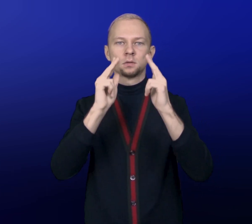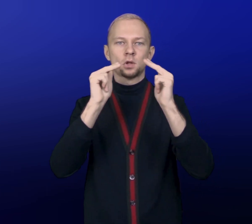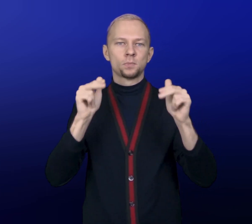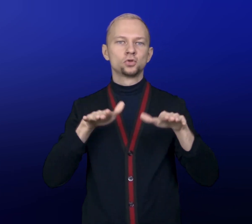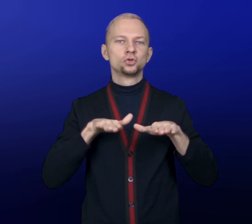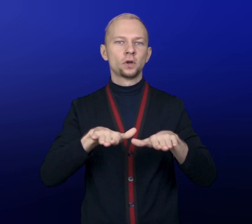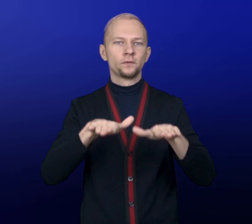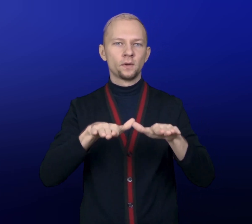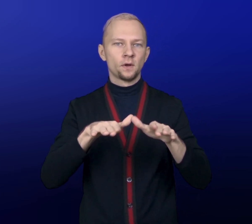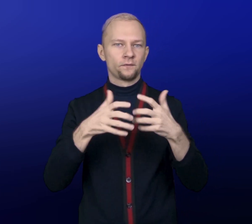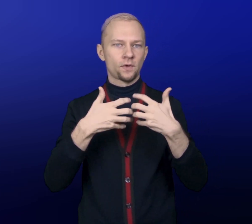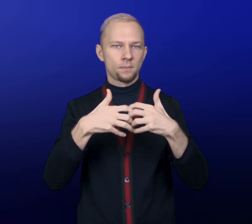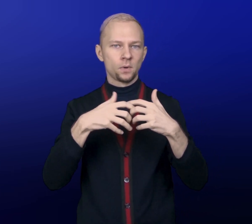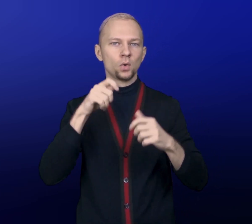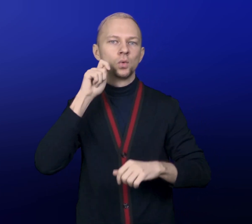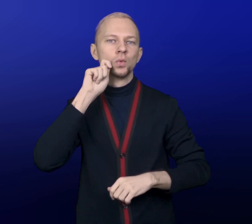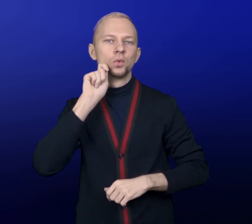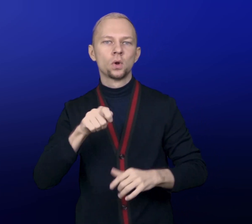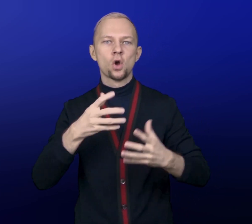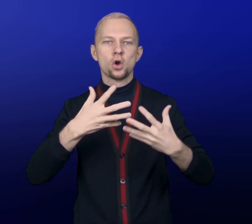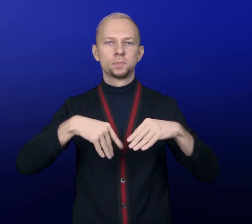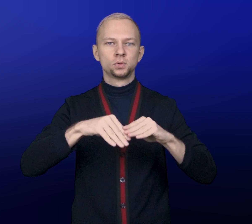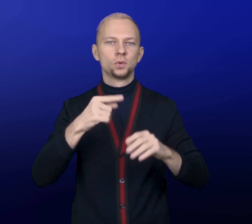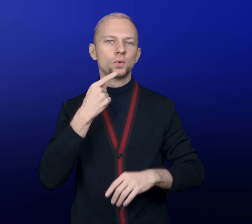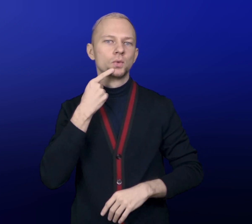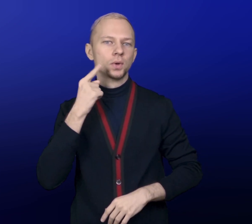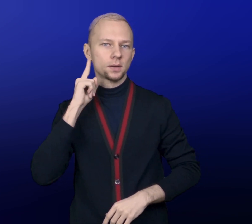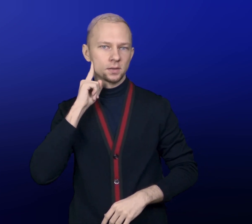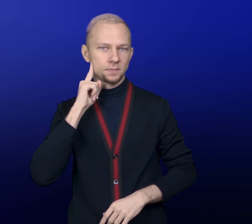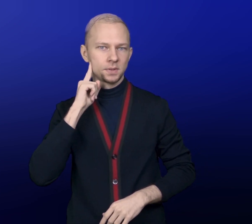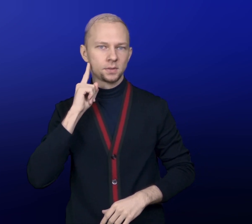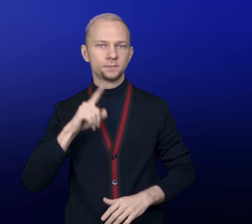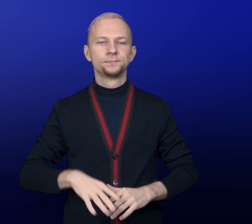инструктором-переводчиком Днепропетровской швейной фабрики Украинского общества глухонемых,